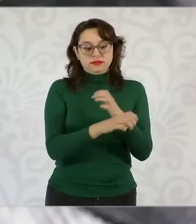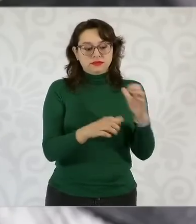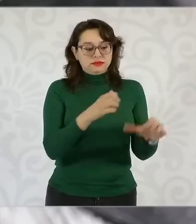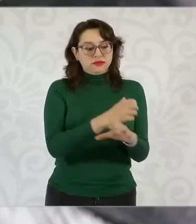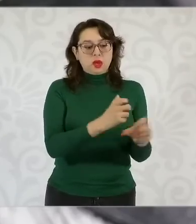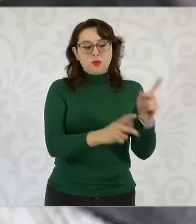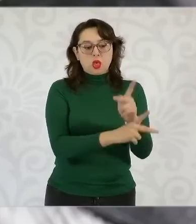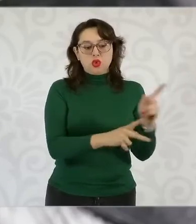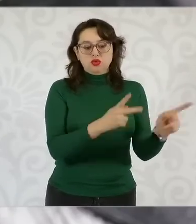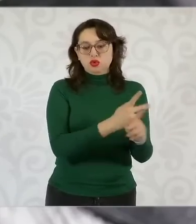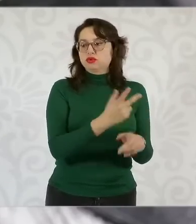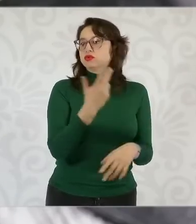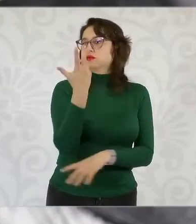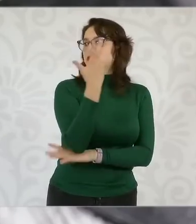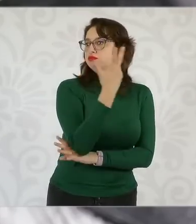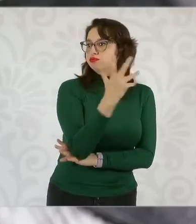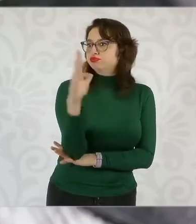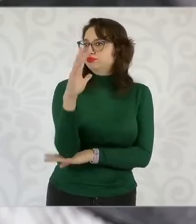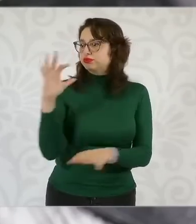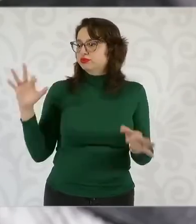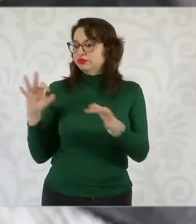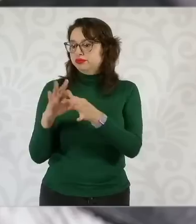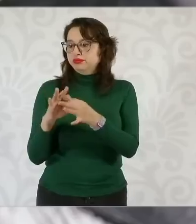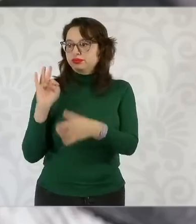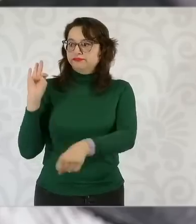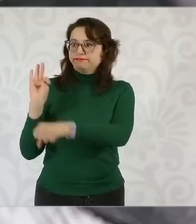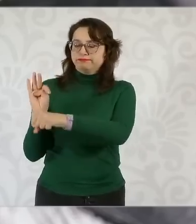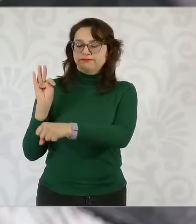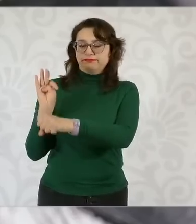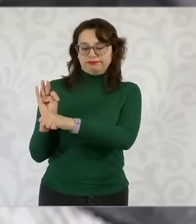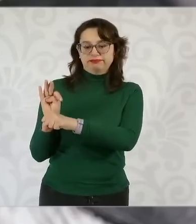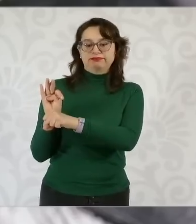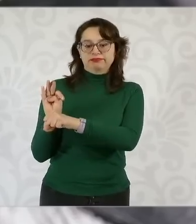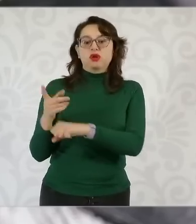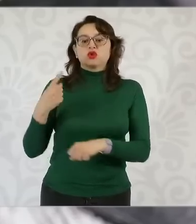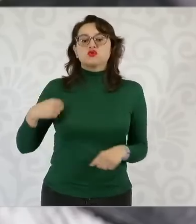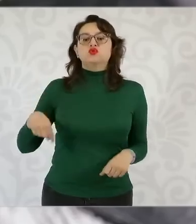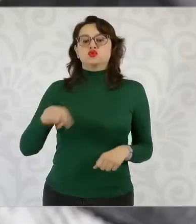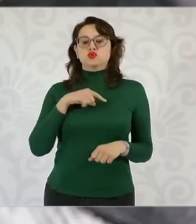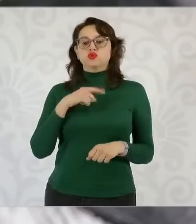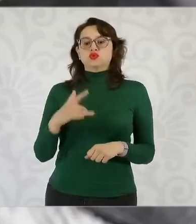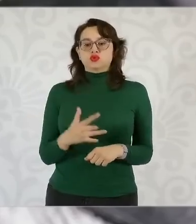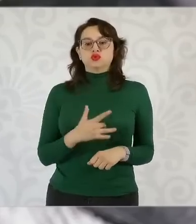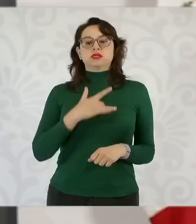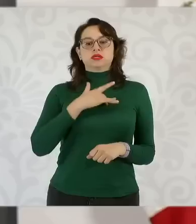reduciendo nuestra huella de carbono Nosotros estamos muy comprometidos de ser responsables